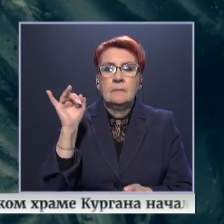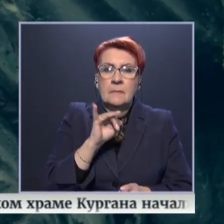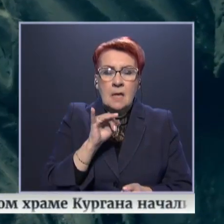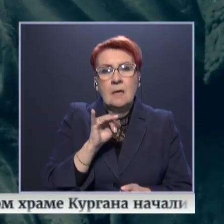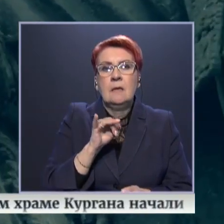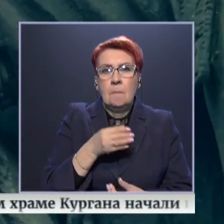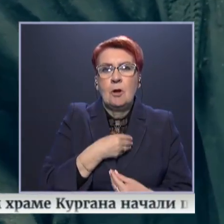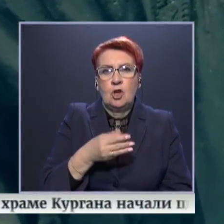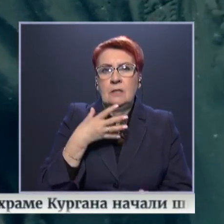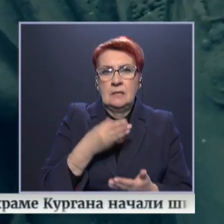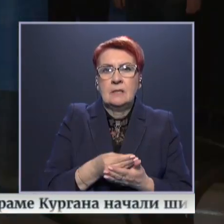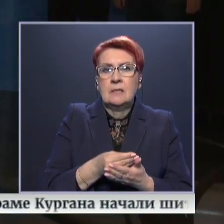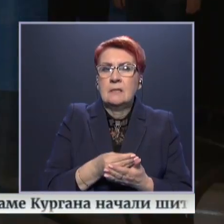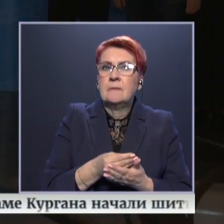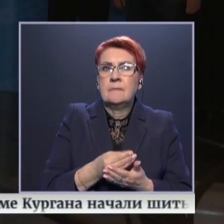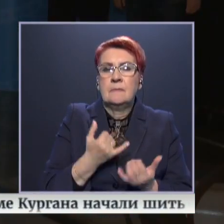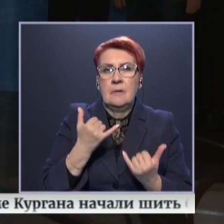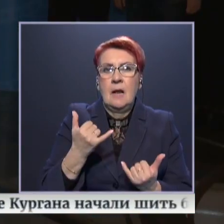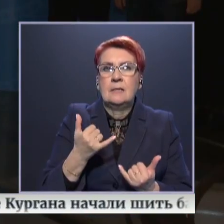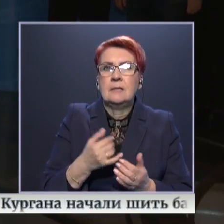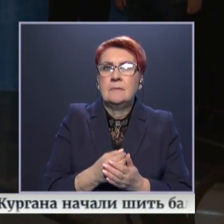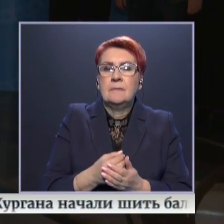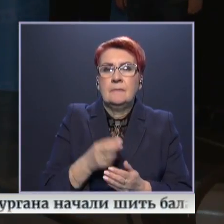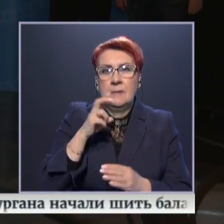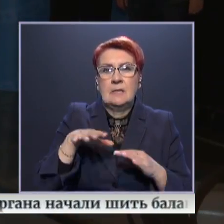ради спасения фильм прям вот невероятно актуален